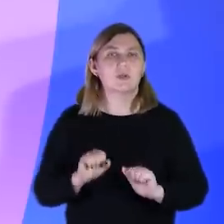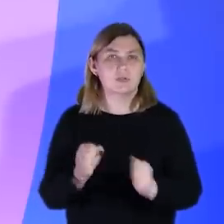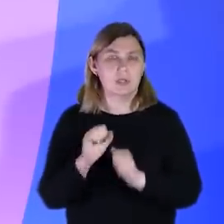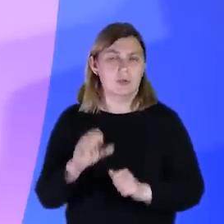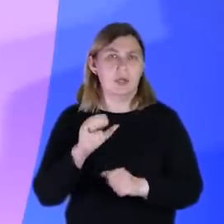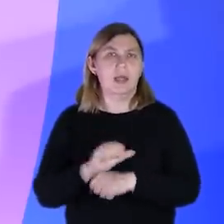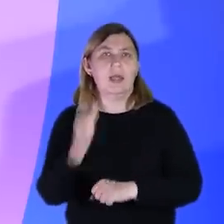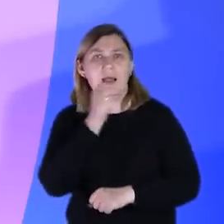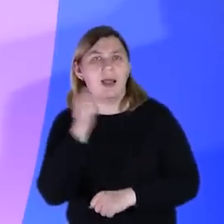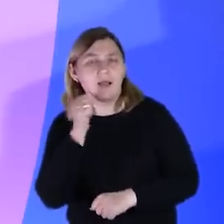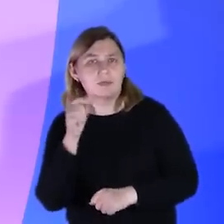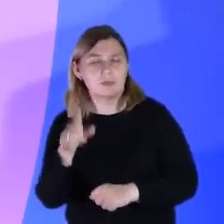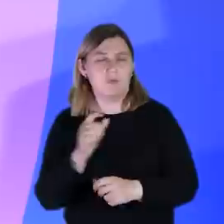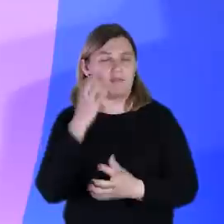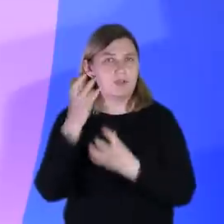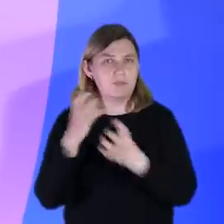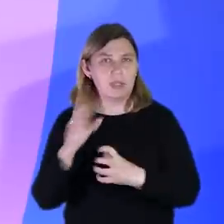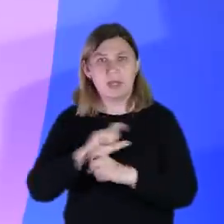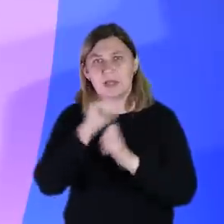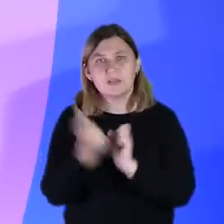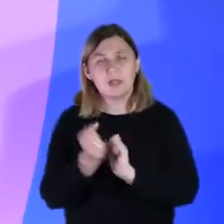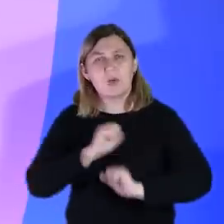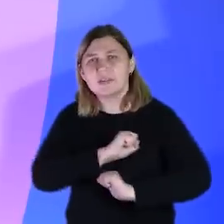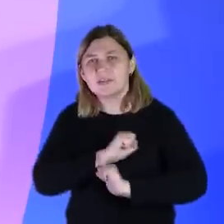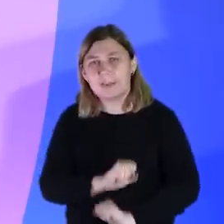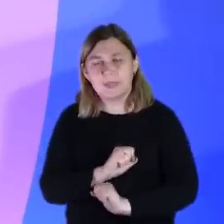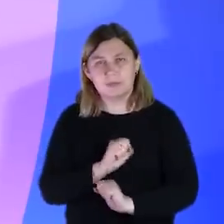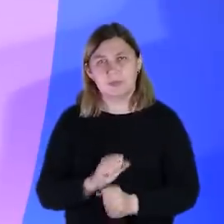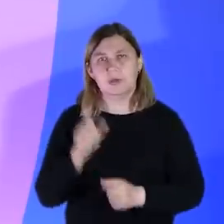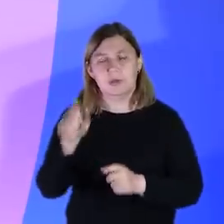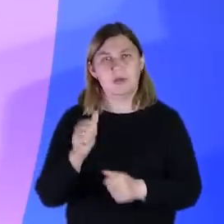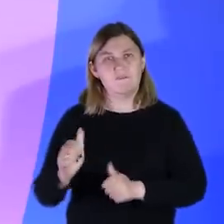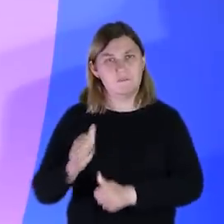agentów i wywiadowców, ale także cały system zabezpieczeń jednostek wojskowych,